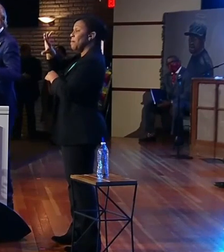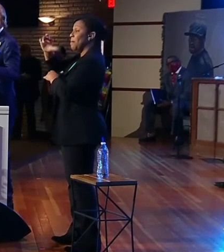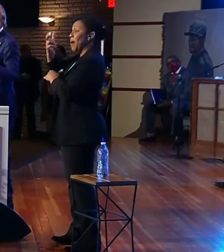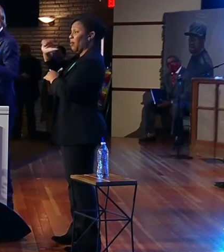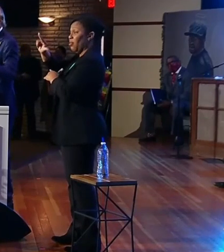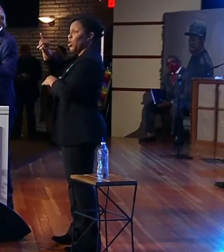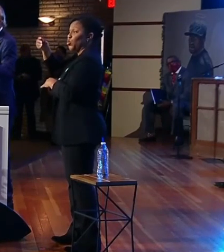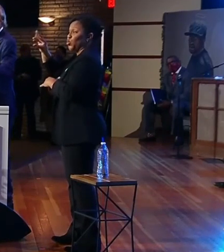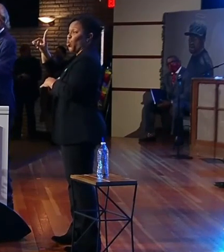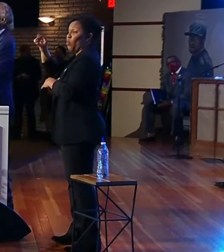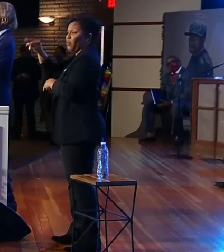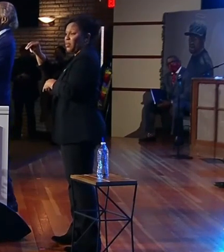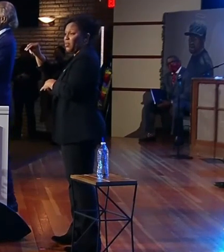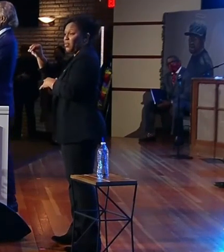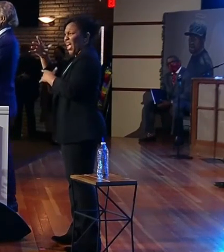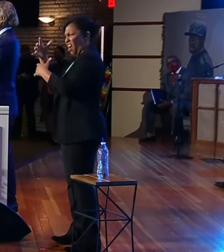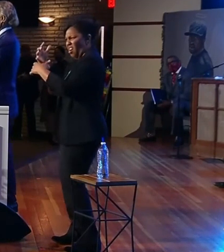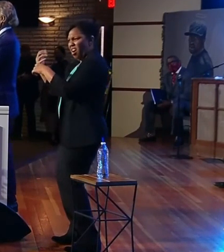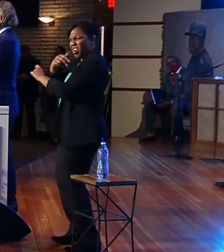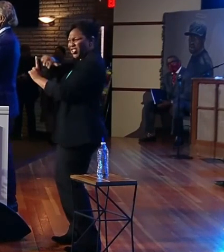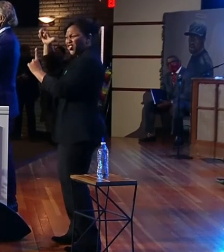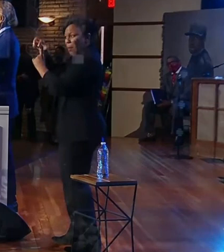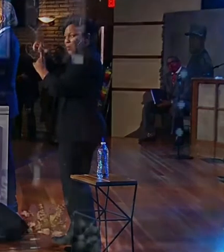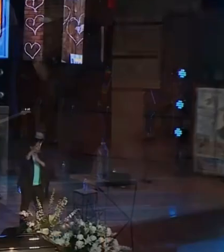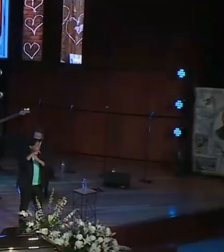därför att ni måste placera ett knä på vår nacke